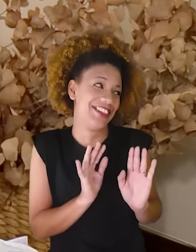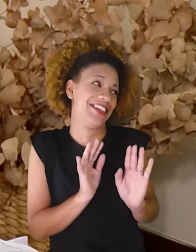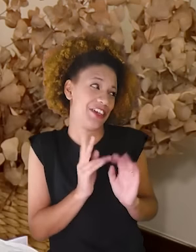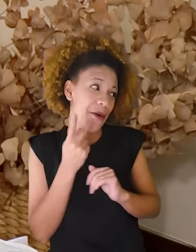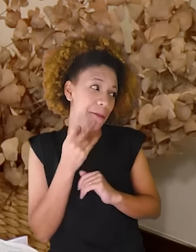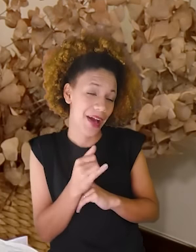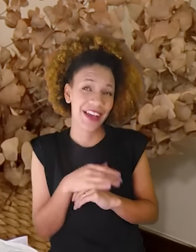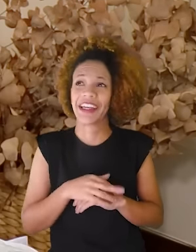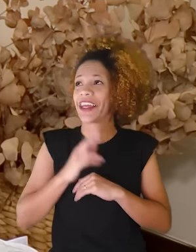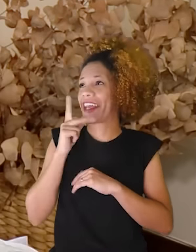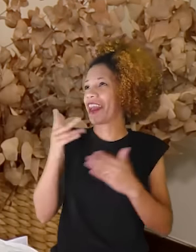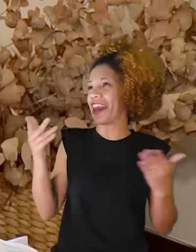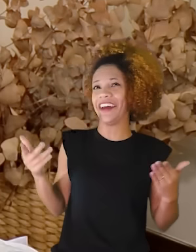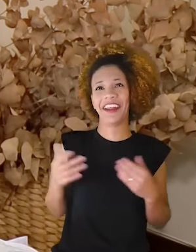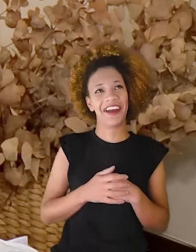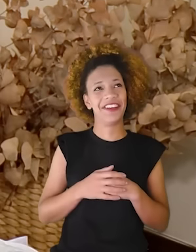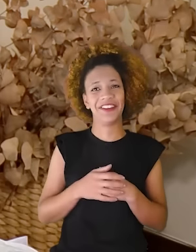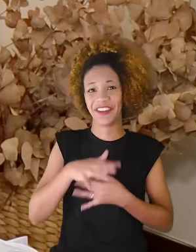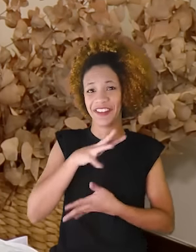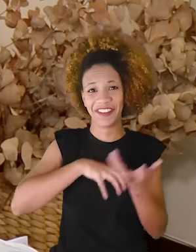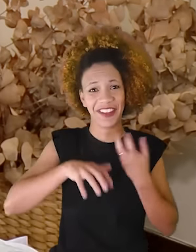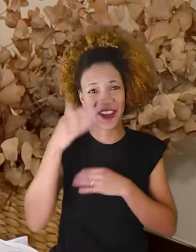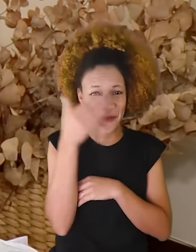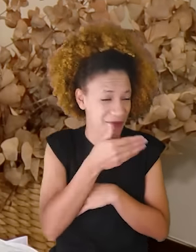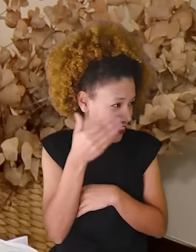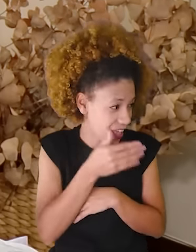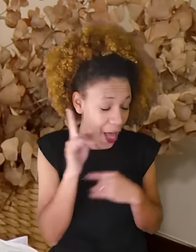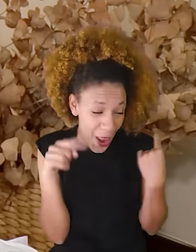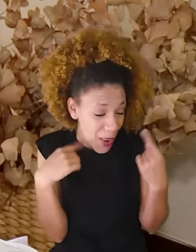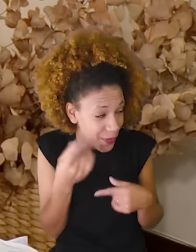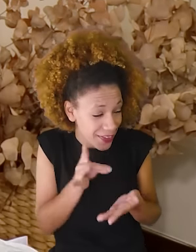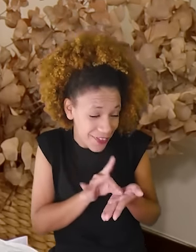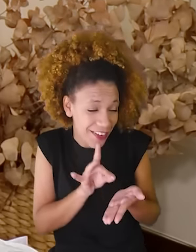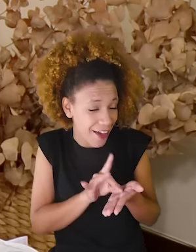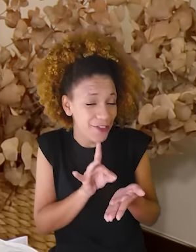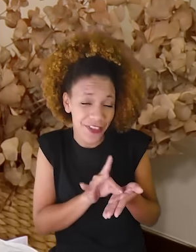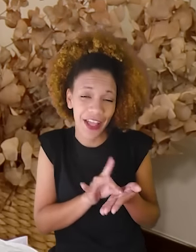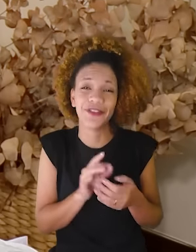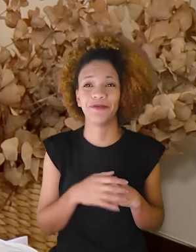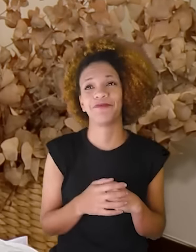pai você vai falar [ __ ] velho Ach tá virando [ __ ] é muito louco e é verdade cara é verdade